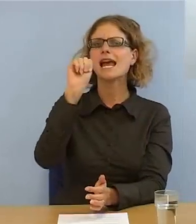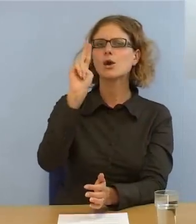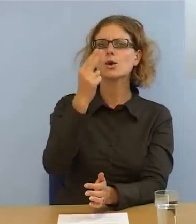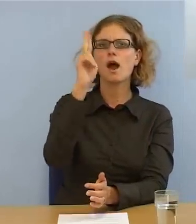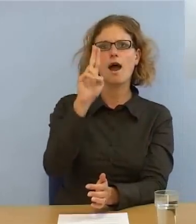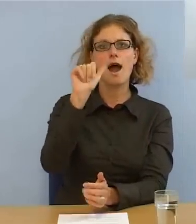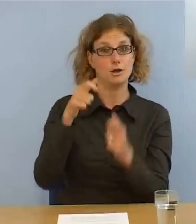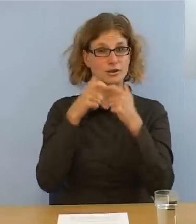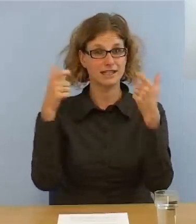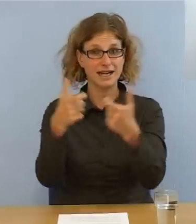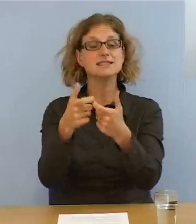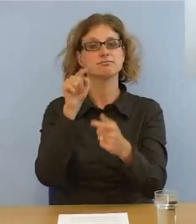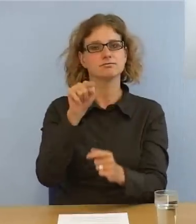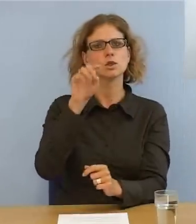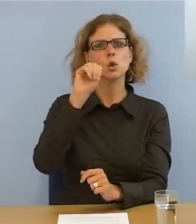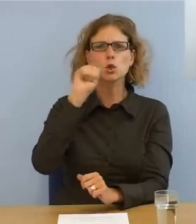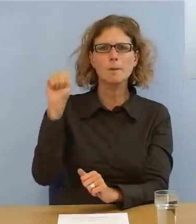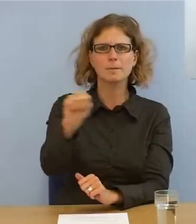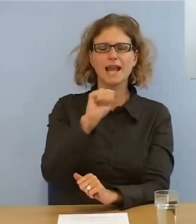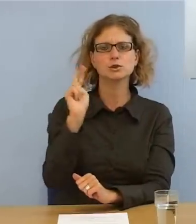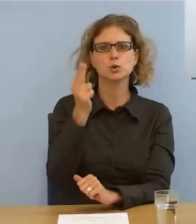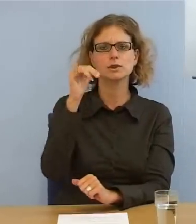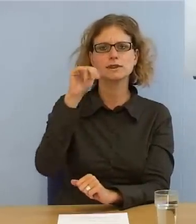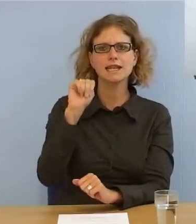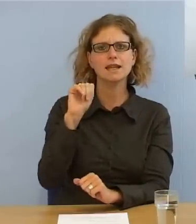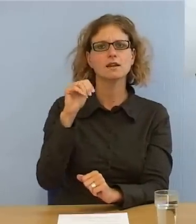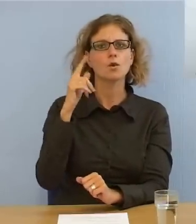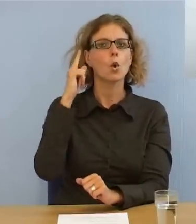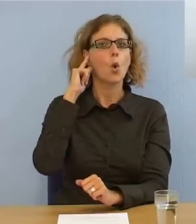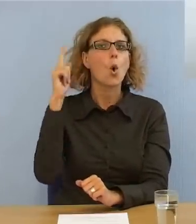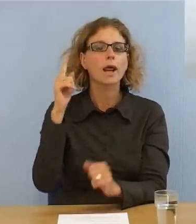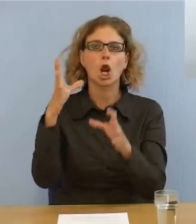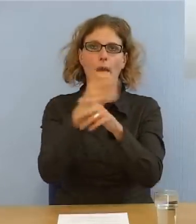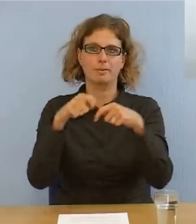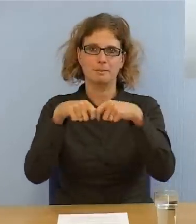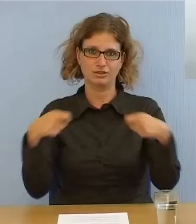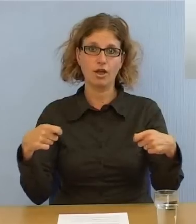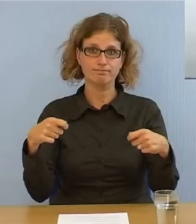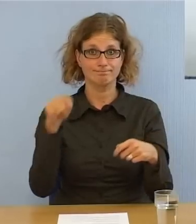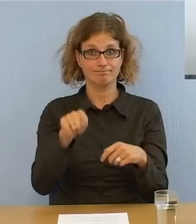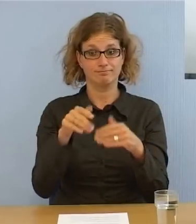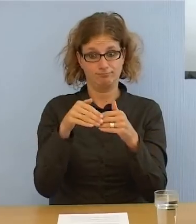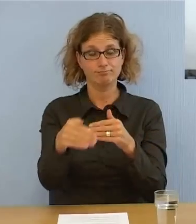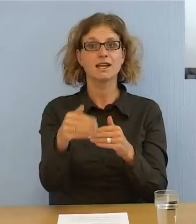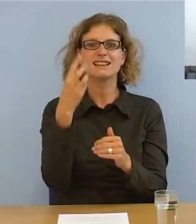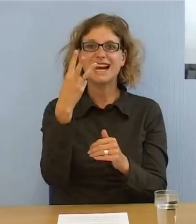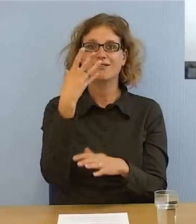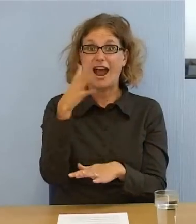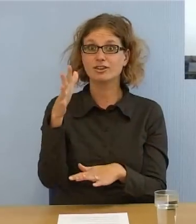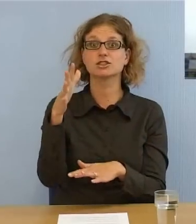De EUHA, Europese Unie voor hoorhulpmiddelen, houdt het 53e internationale...